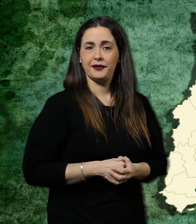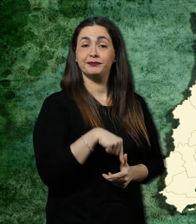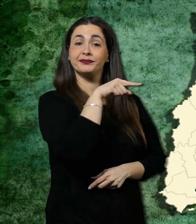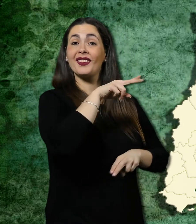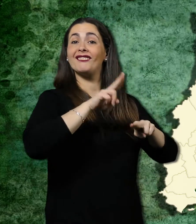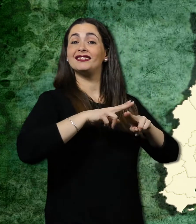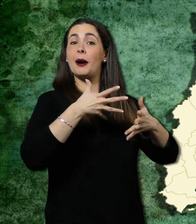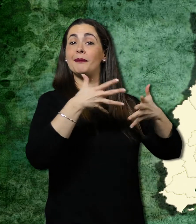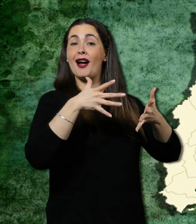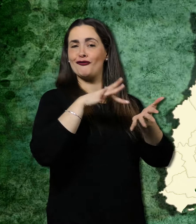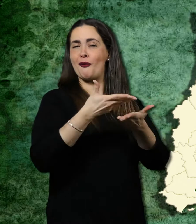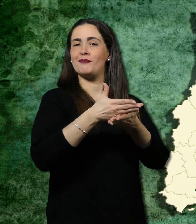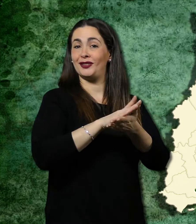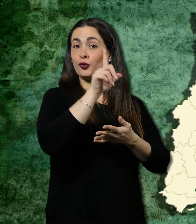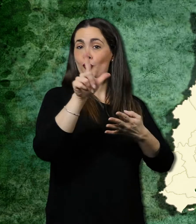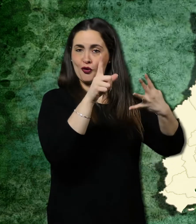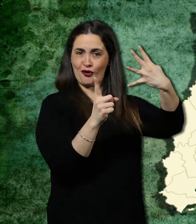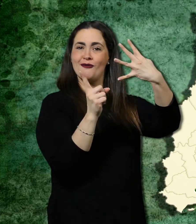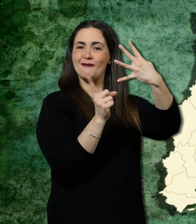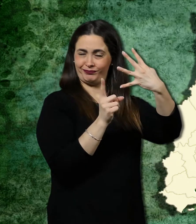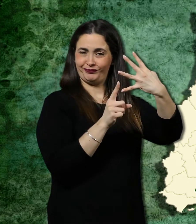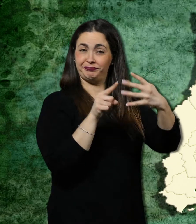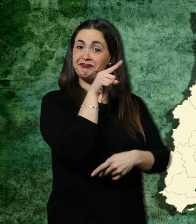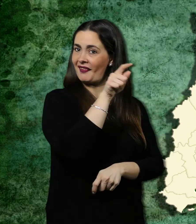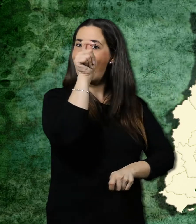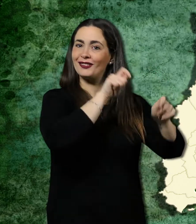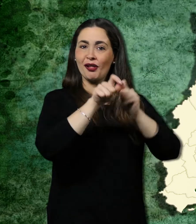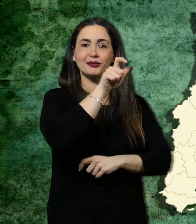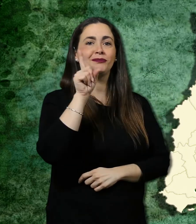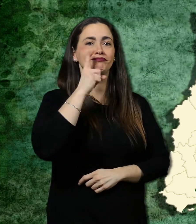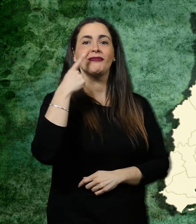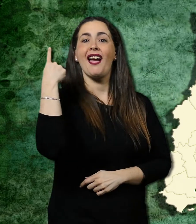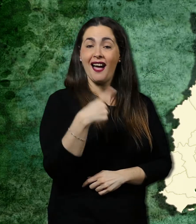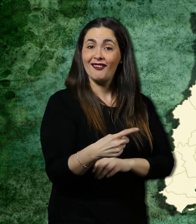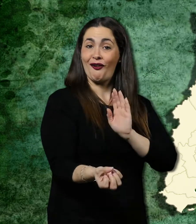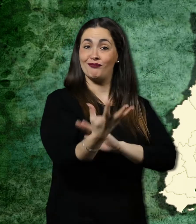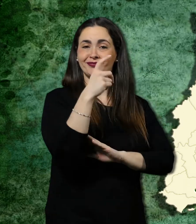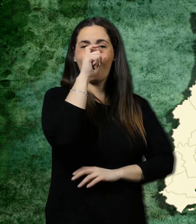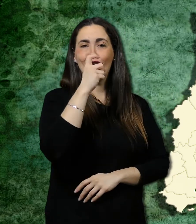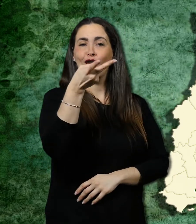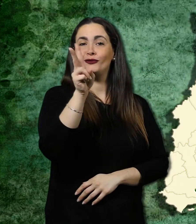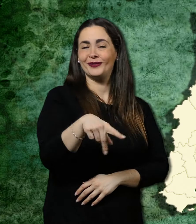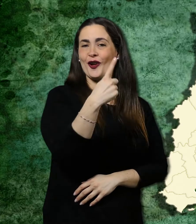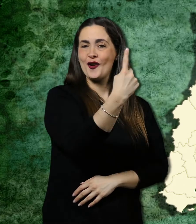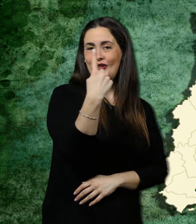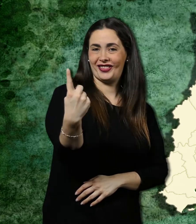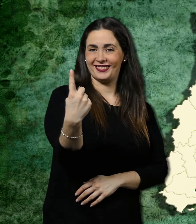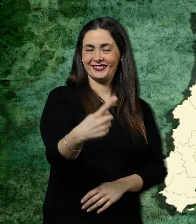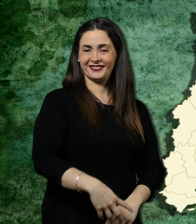Festa major: Última setmana de juliol. Té l’Associació de Sords de Canovelles, fundada el 2011.